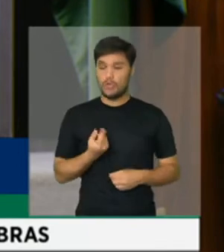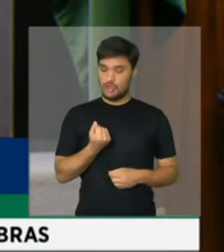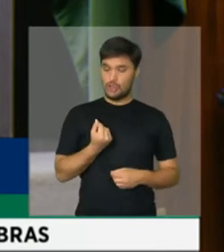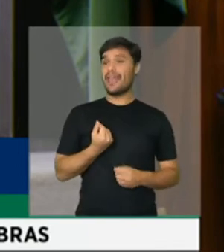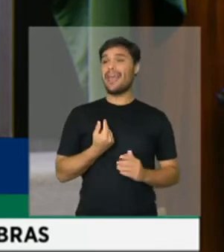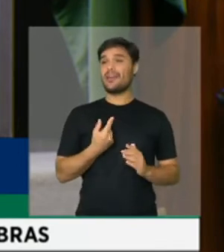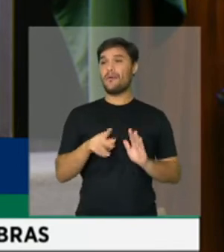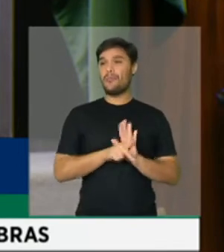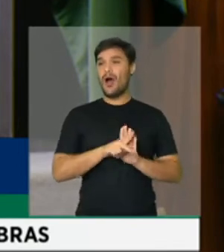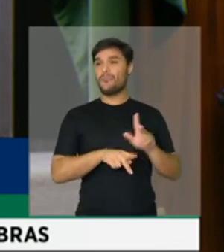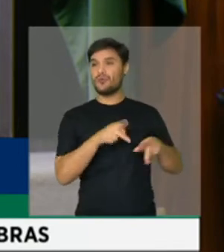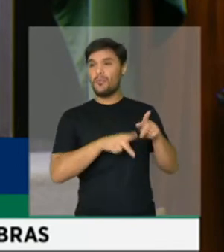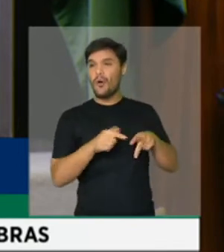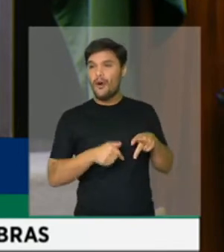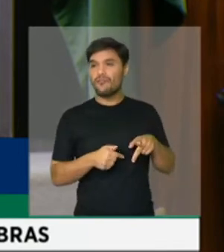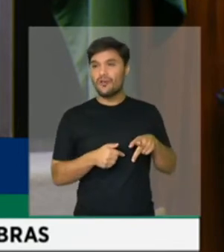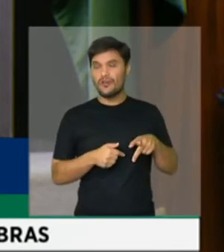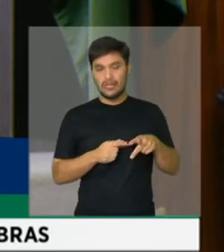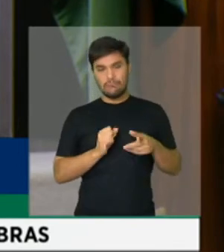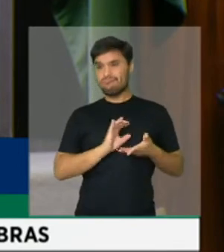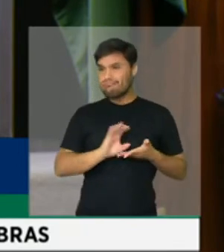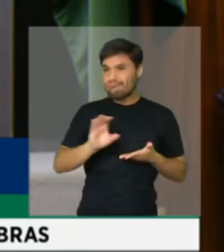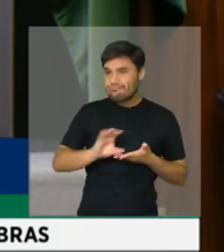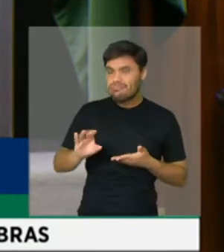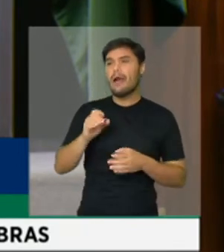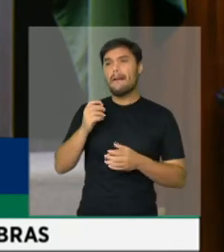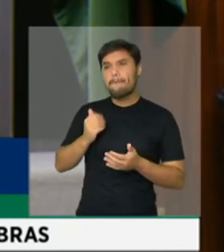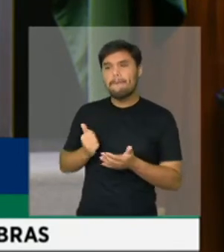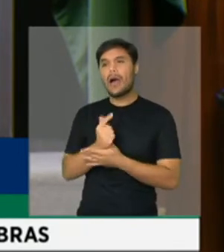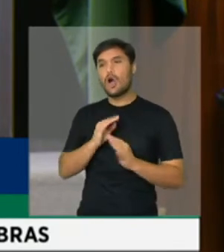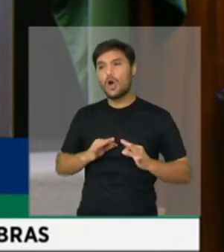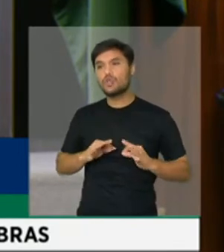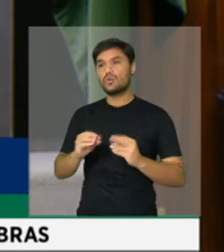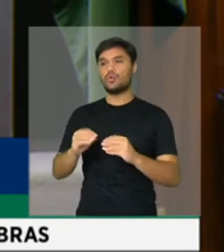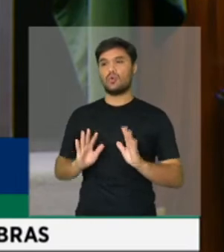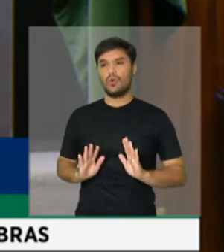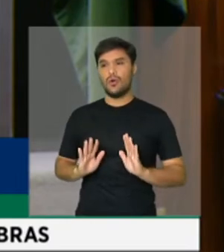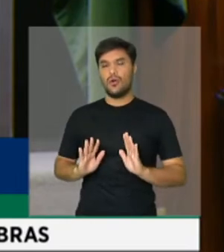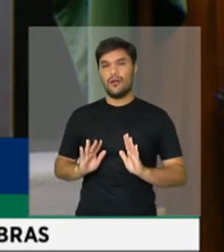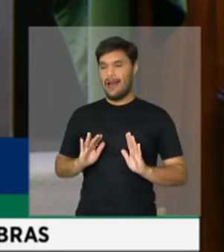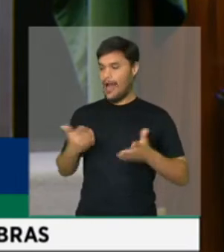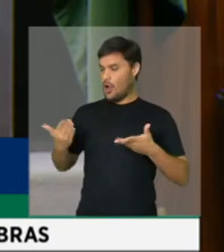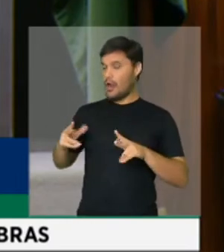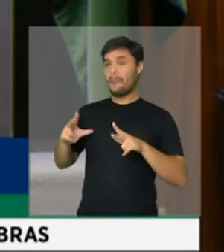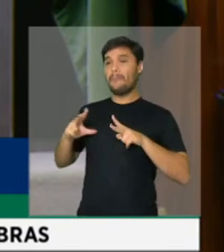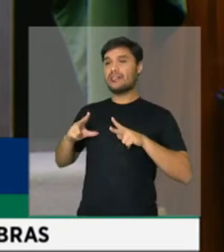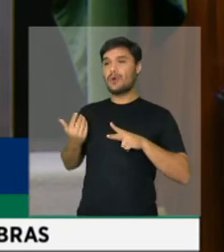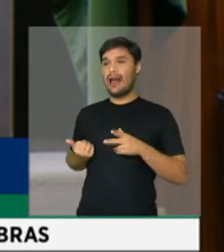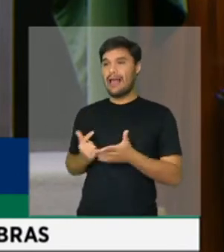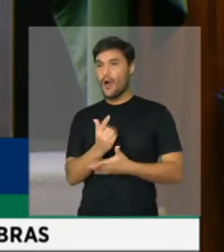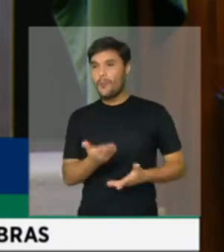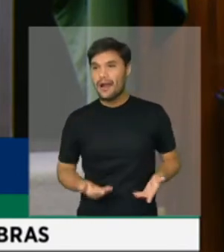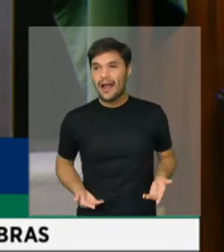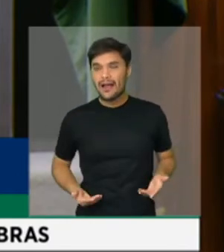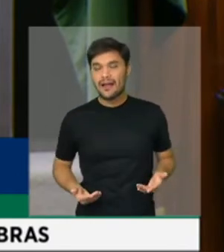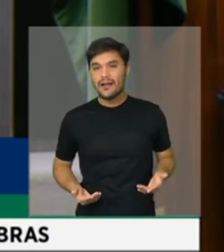DEIXAR DE CRITICÁ-LO ESSE PLENÁRIO AQUI VAI FAZER UM CRIME CONTRA O BRASIL, CONTRA O ESTADO BRASILEIRO E CONTRA O POVO, PORQUE A ELETROBRAS FOI CONSTRUÍDA COM O DINHEIRO